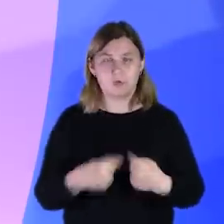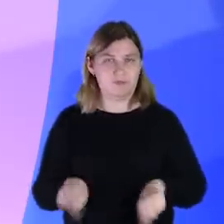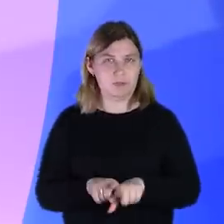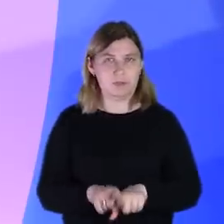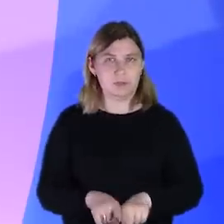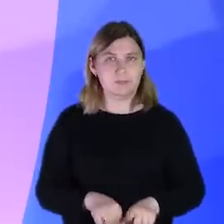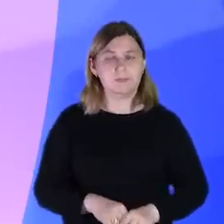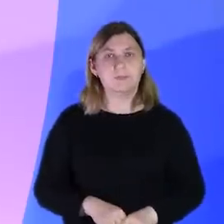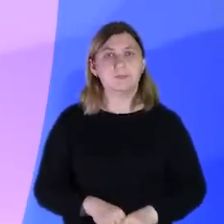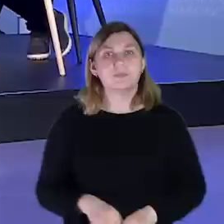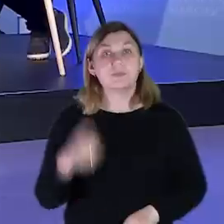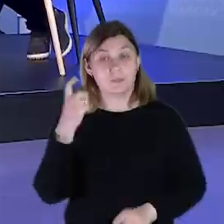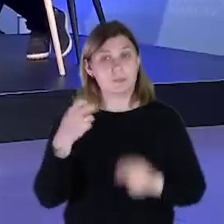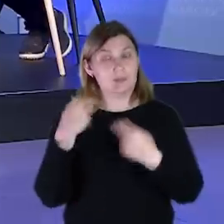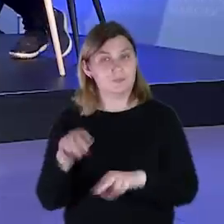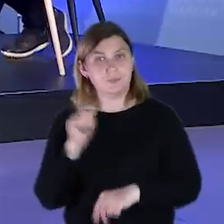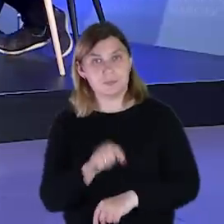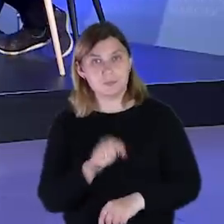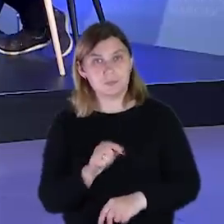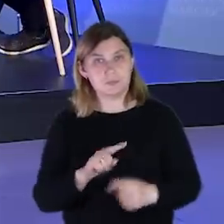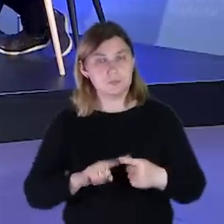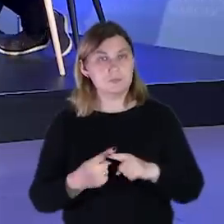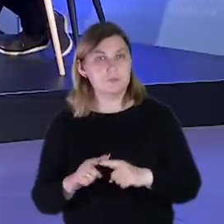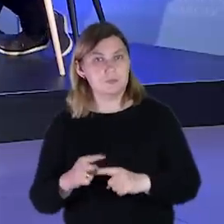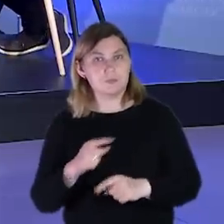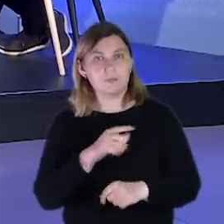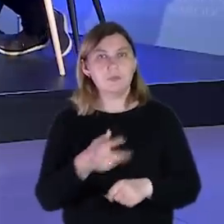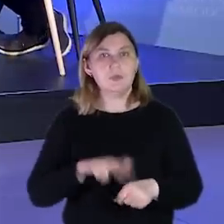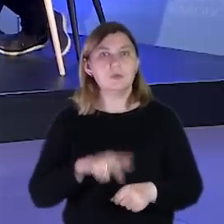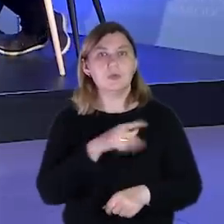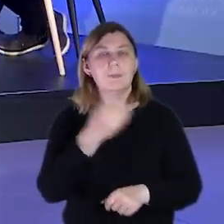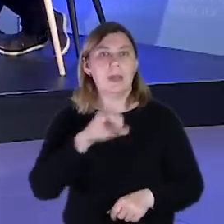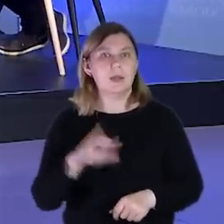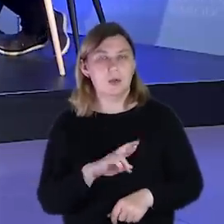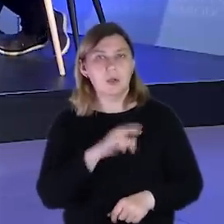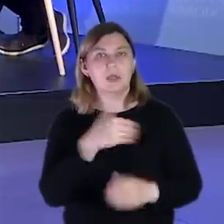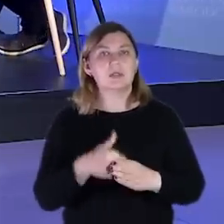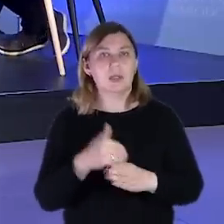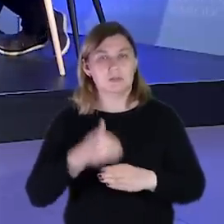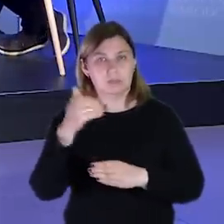tak naprawdę. -Zaraz wrócimy do tego zagadnienia, które pan major poruszył, dlatego że dojdziemy do